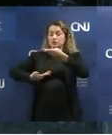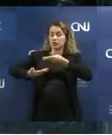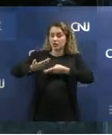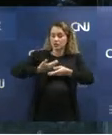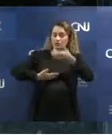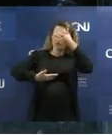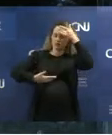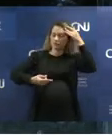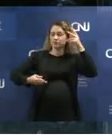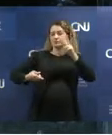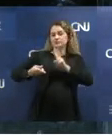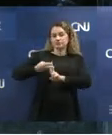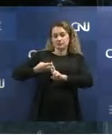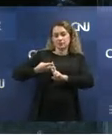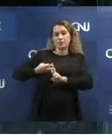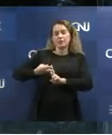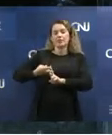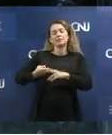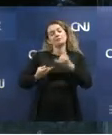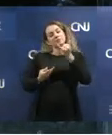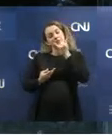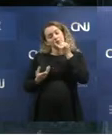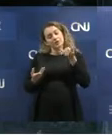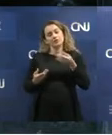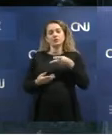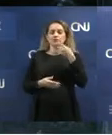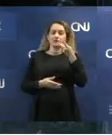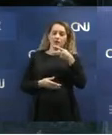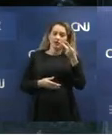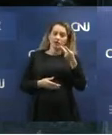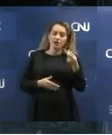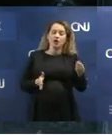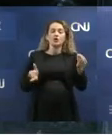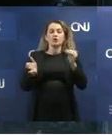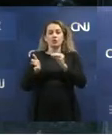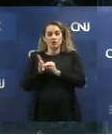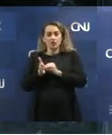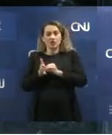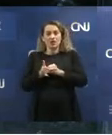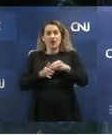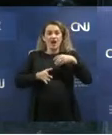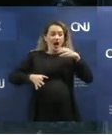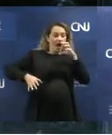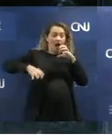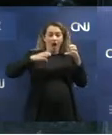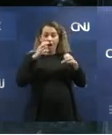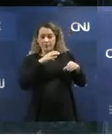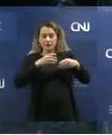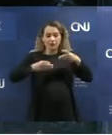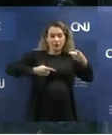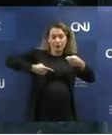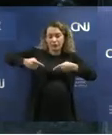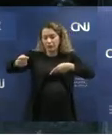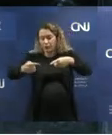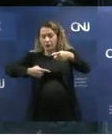Era, me perdoem a expressão coloquial, era um corre corre. Então, o processo tinha que está